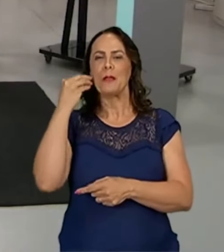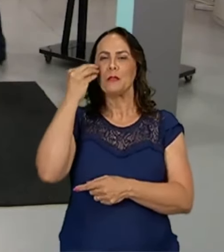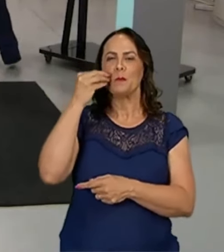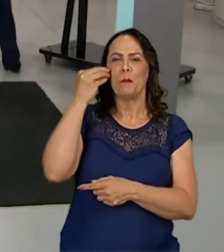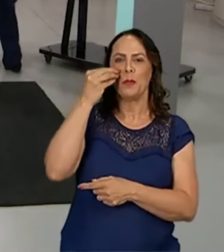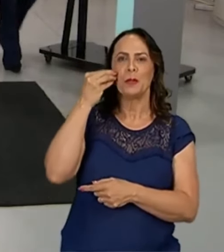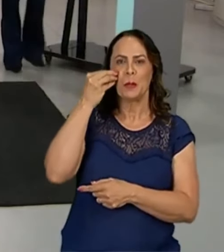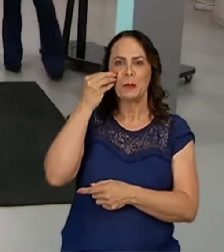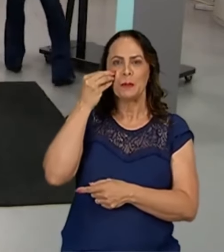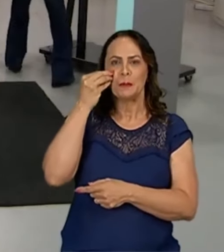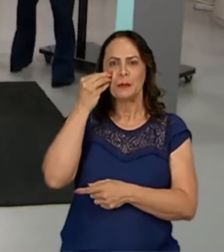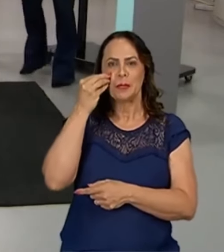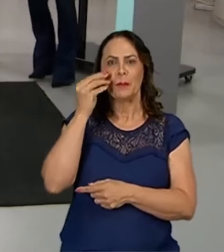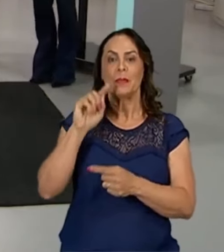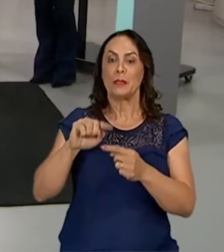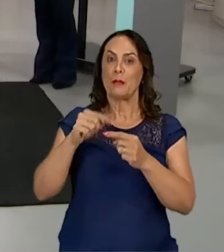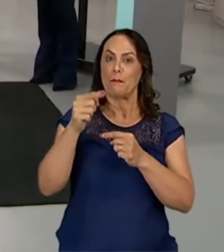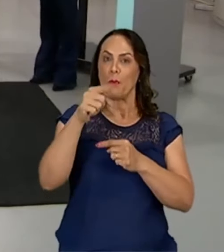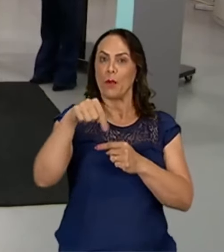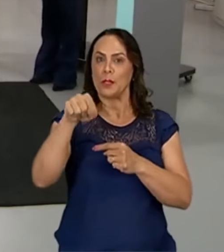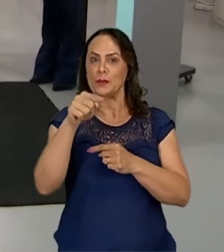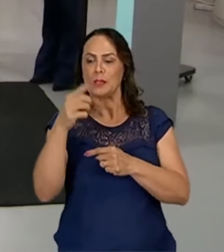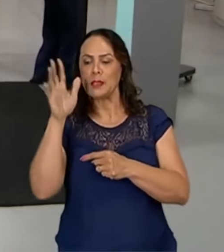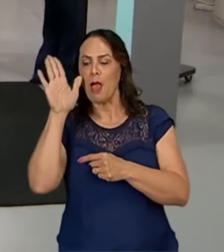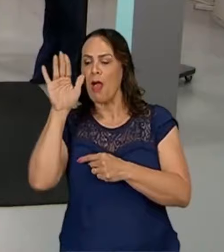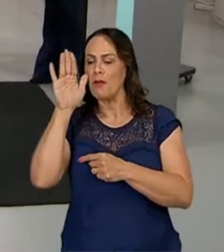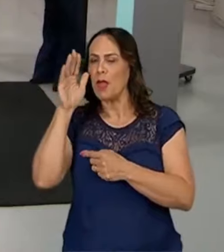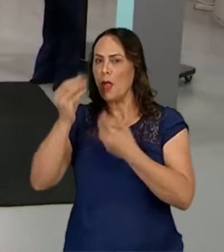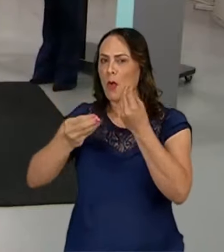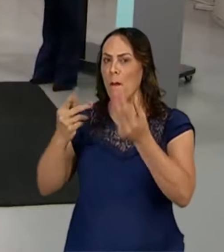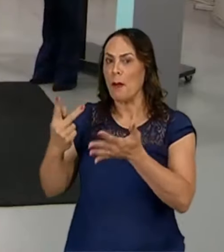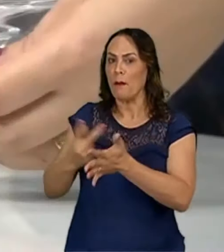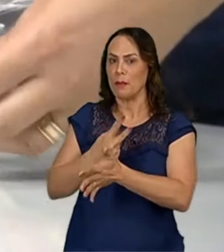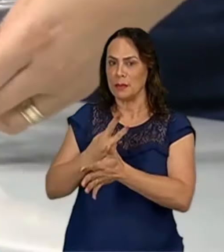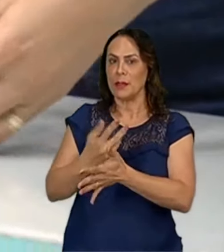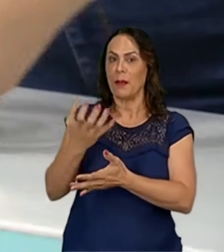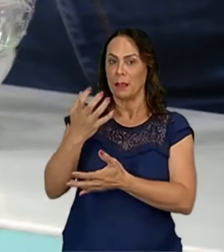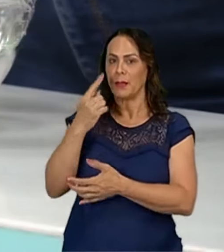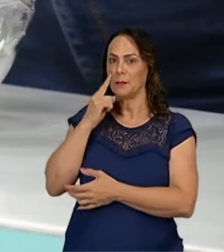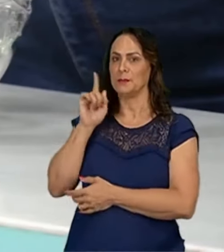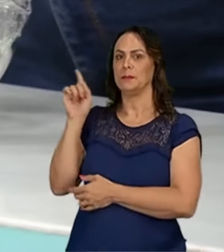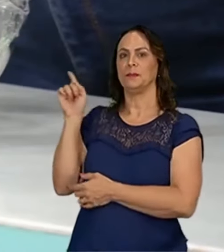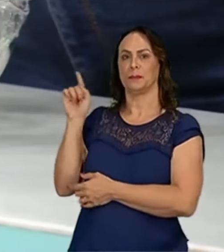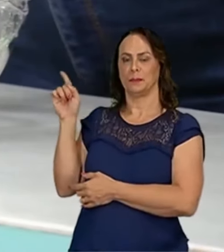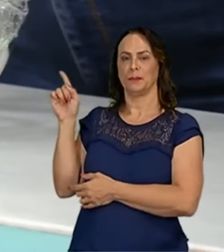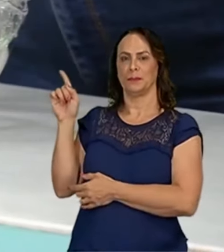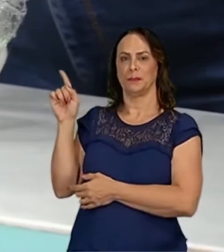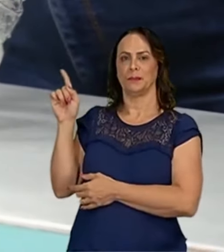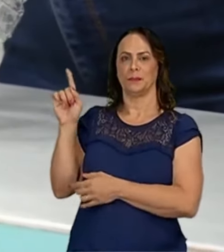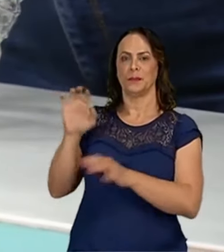resultado, eu quero que vocês retirem o papel filme de